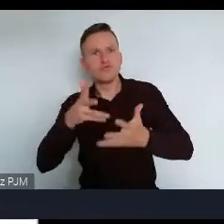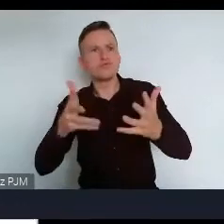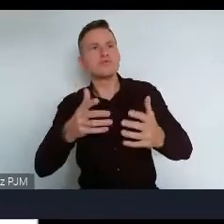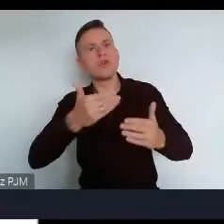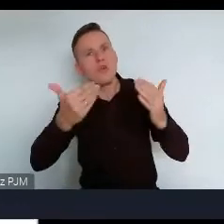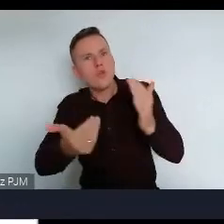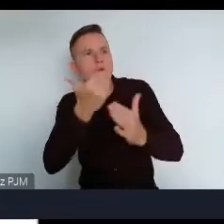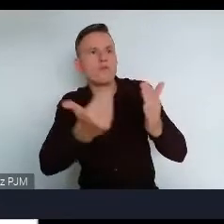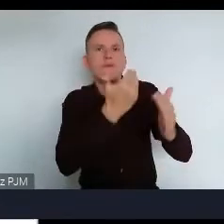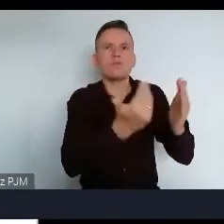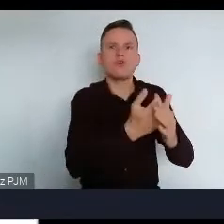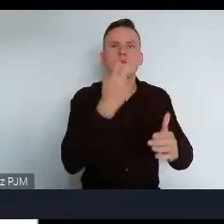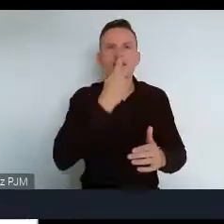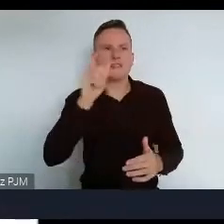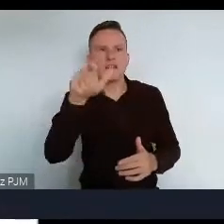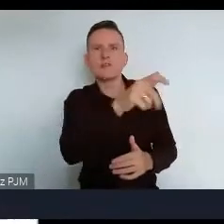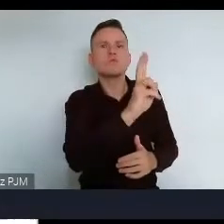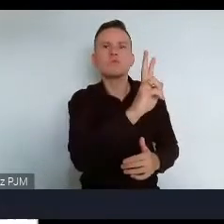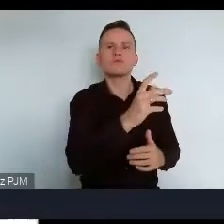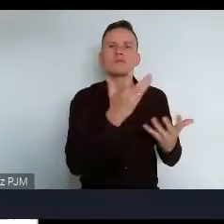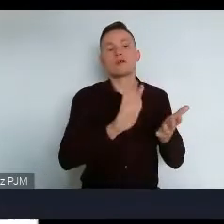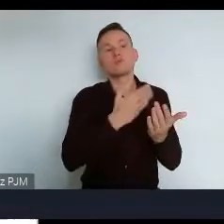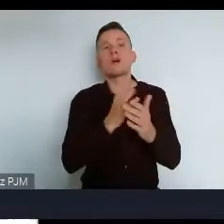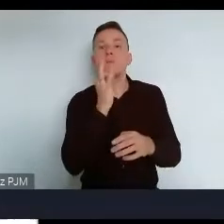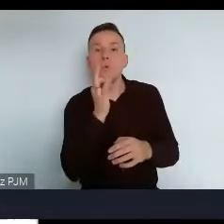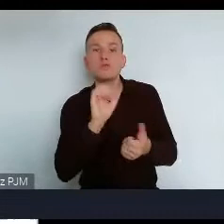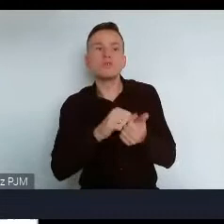takich jak na przykład młodzież i sektor prywatny.